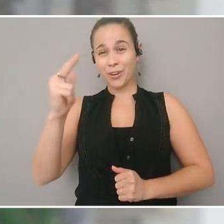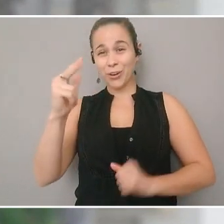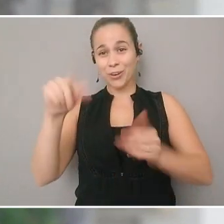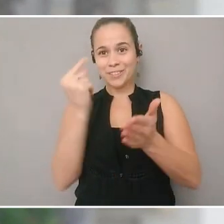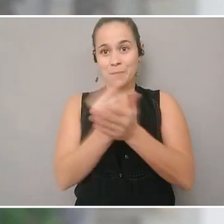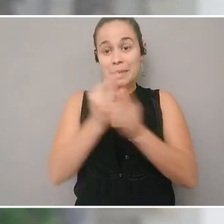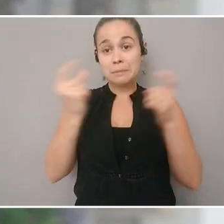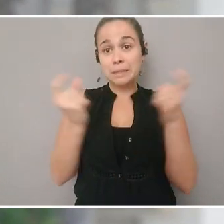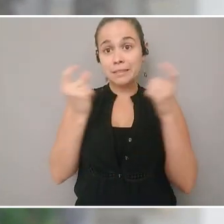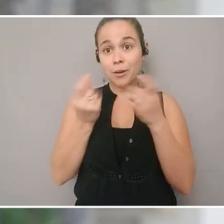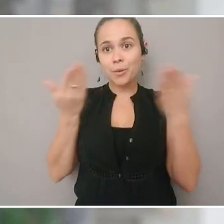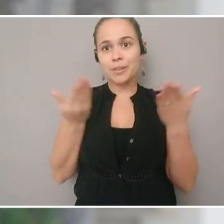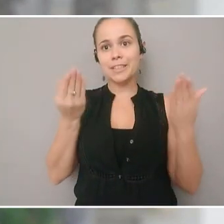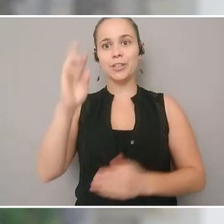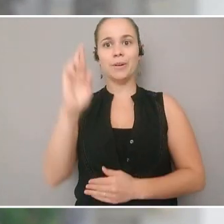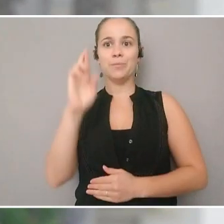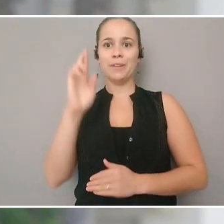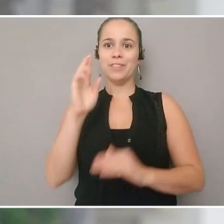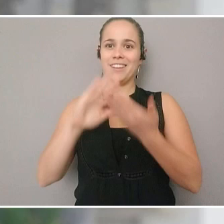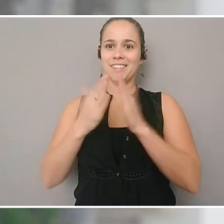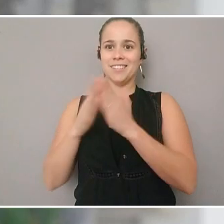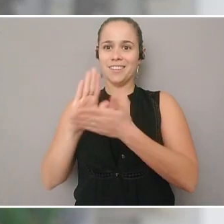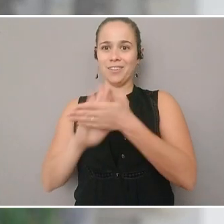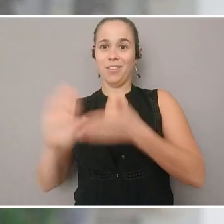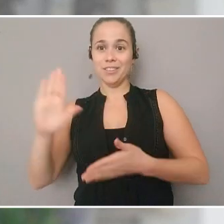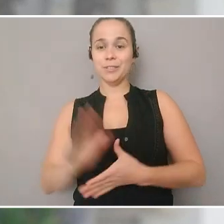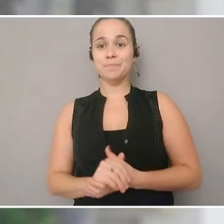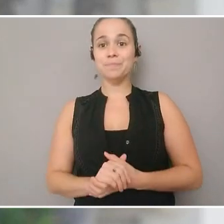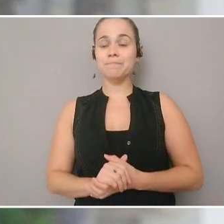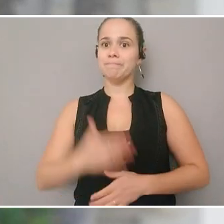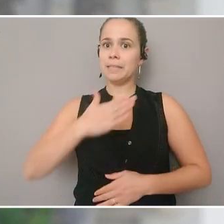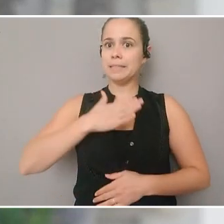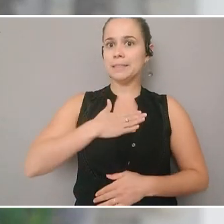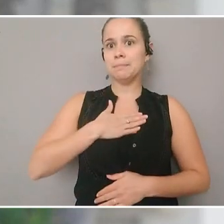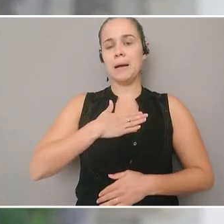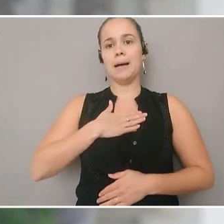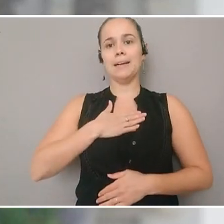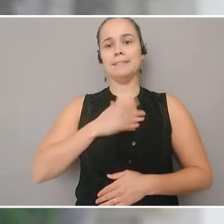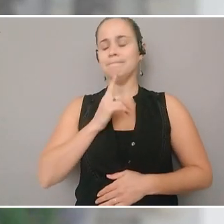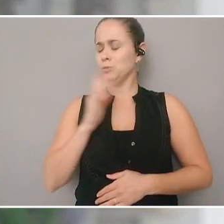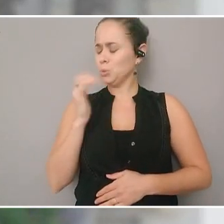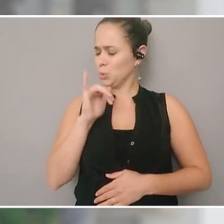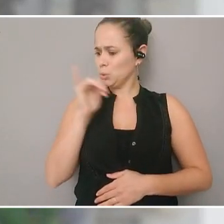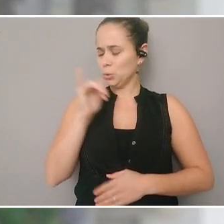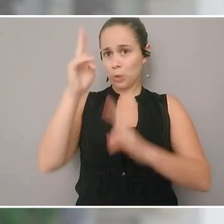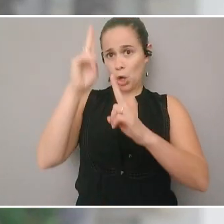graduación de Riverside City College. Es